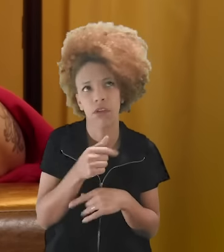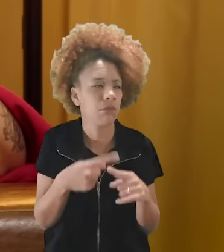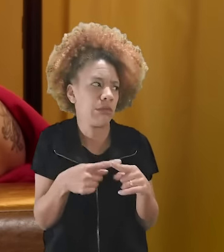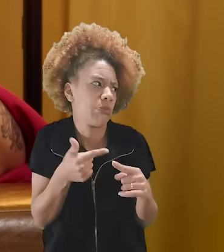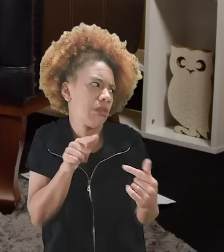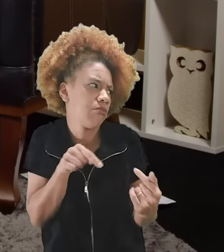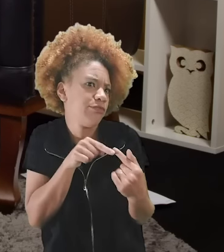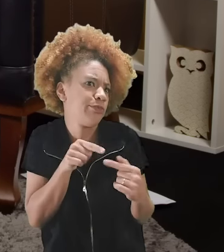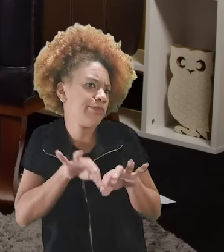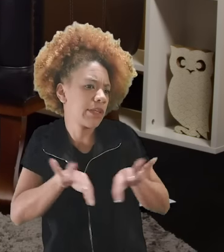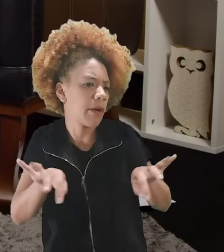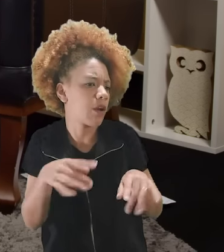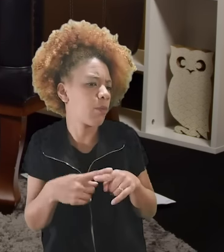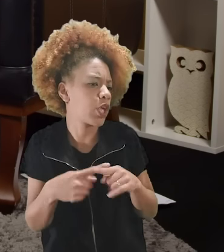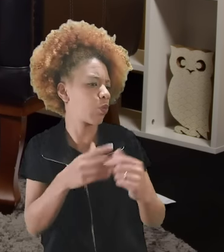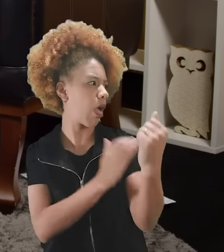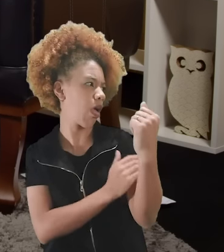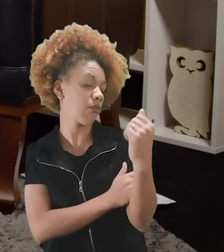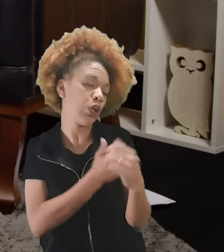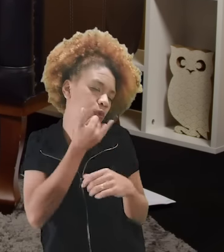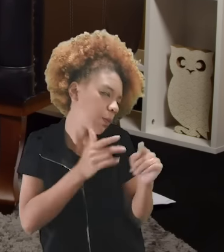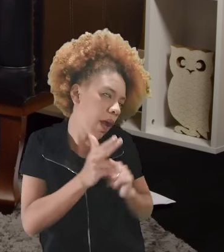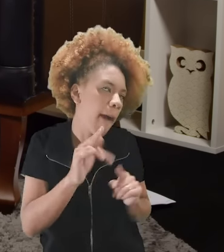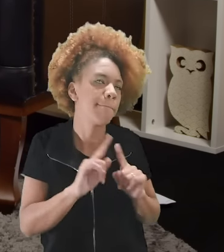porque não faz sentido para mim separar porque não é uma parada desculpa te interrompi porque